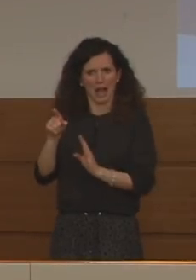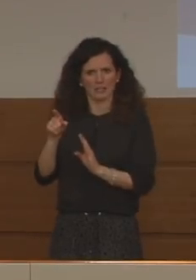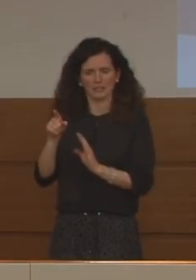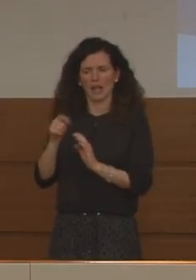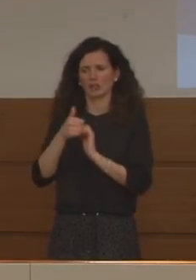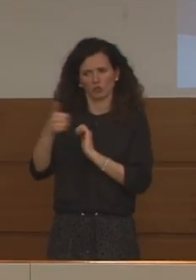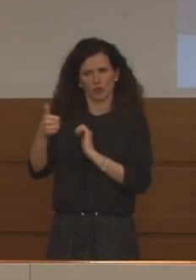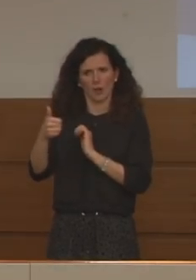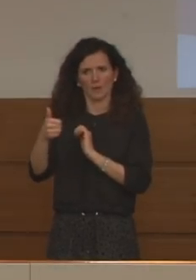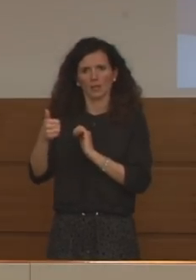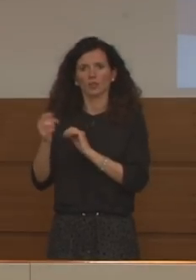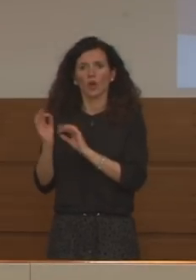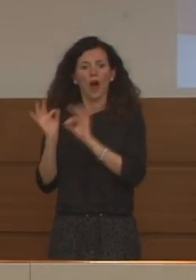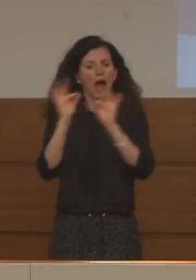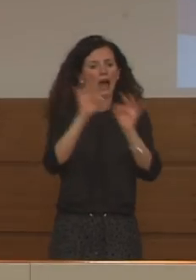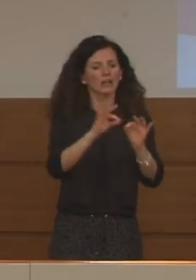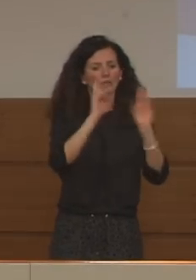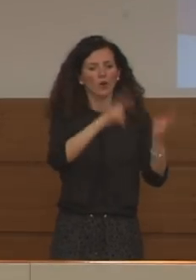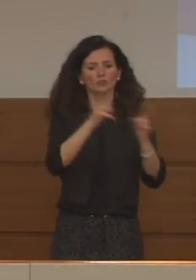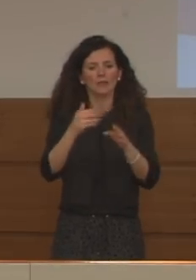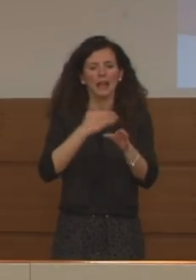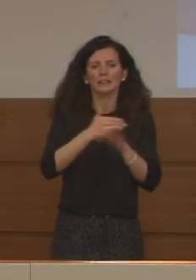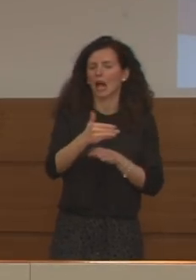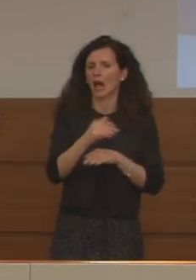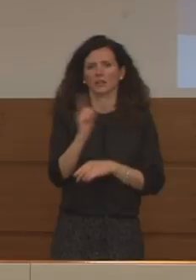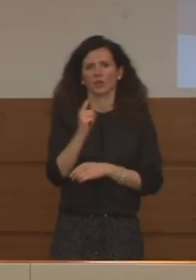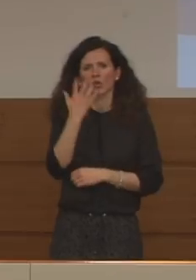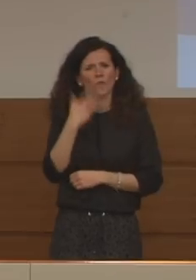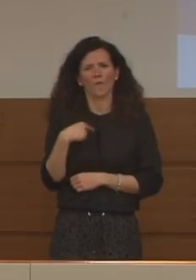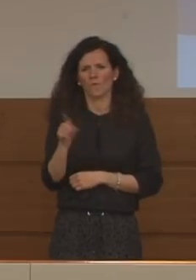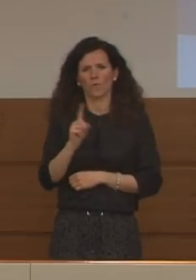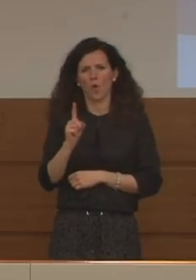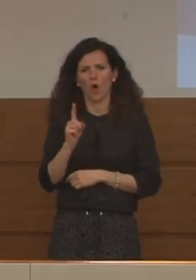intercettati prima, vengano gestiti e non arrivino a quel livello di necessità, di